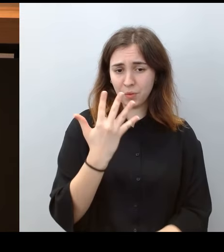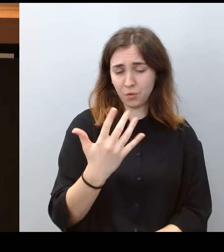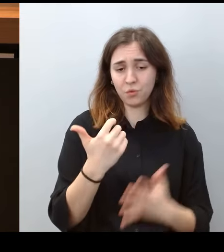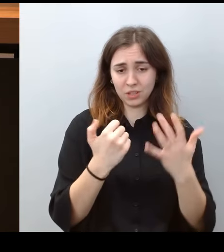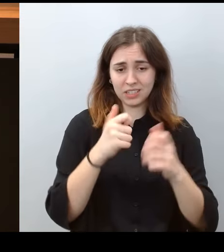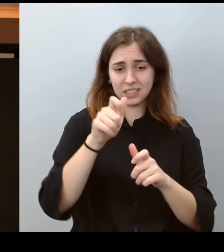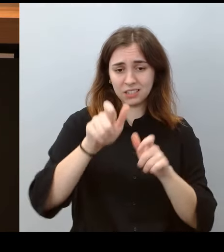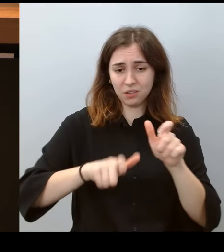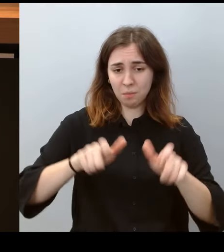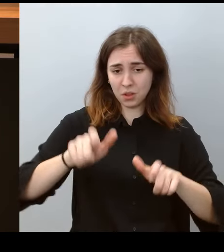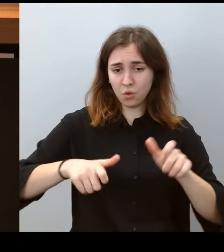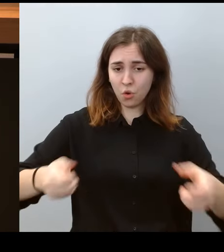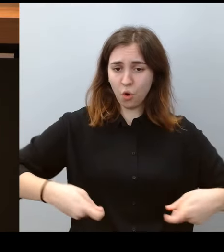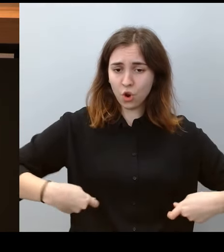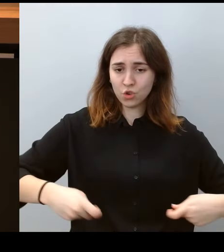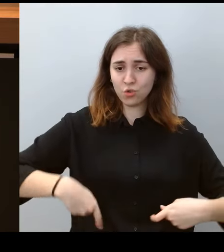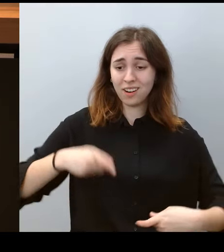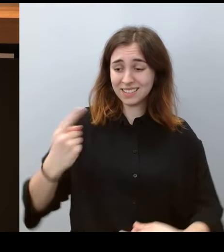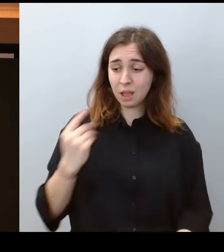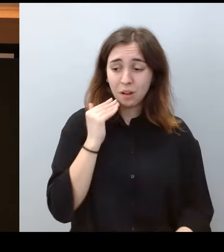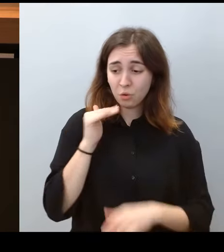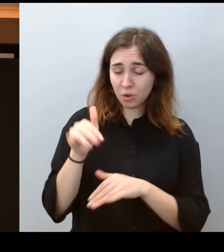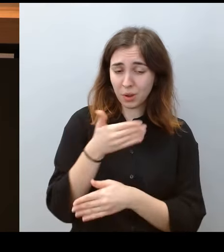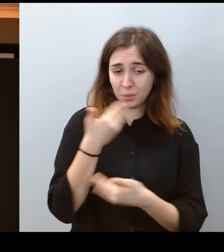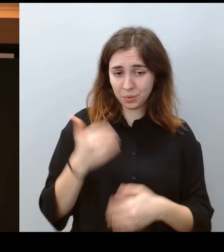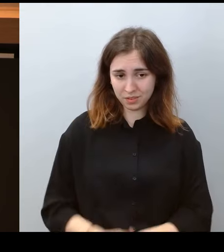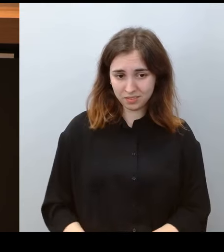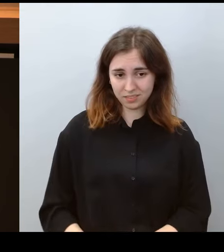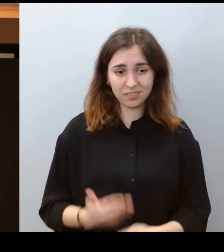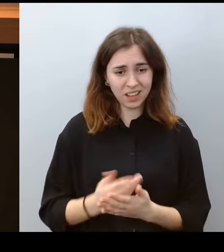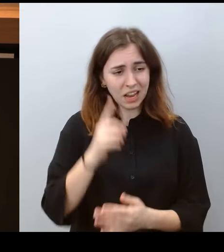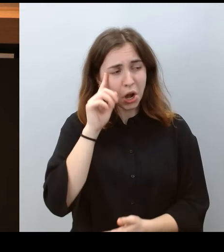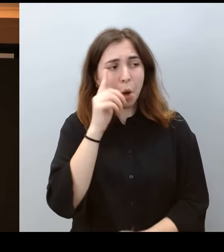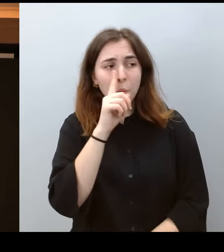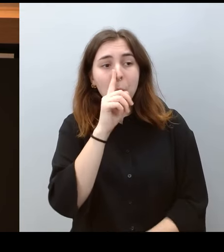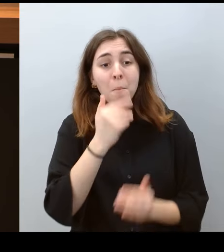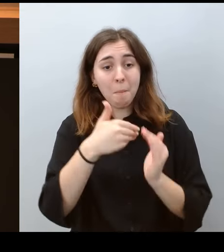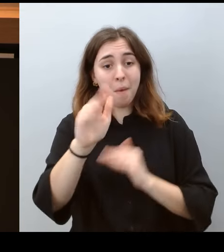Wahrscheinlich sind es sogar mehr, weil das sind nur die 65, die sich bei der Stadtmission auch gemeldet haben.